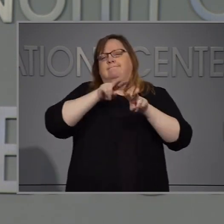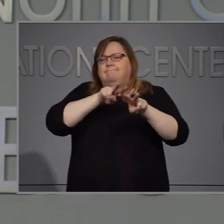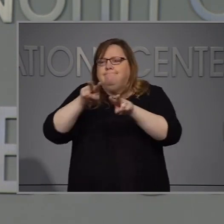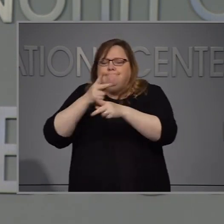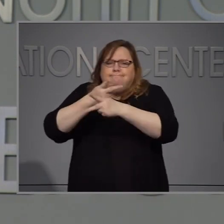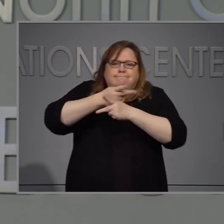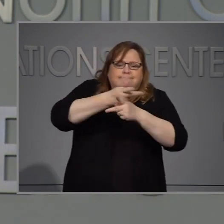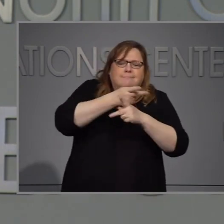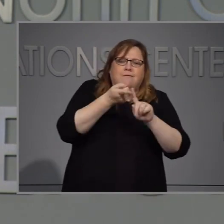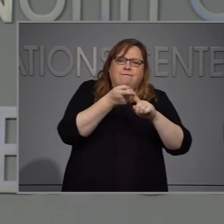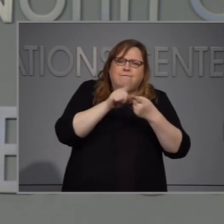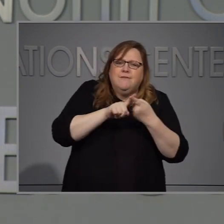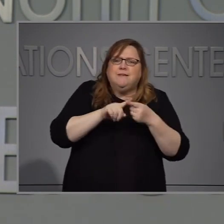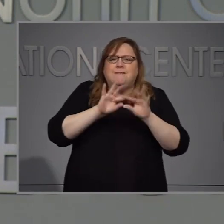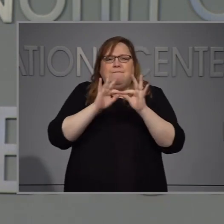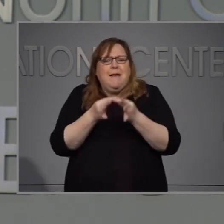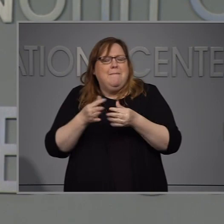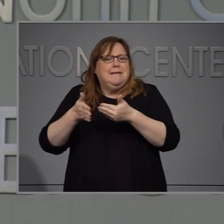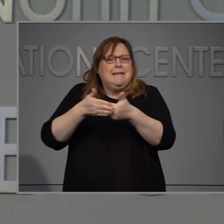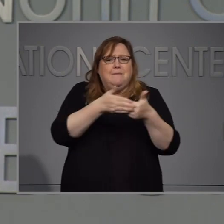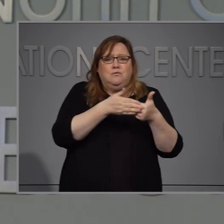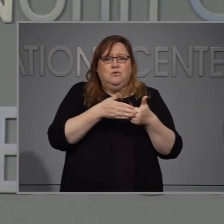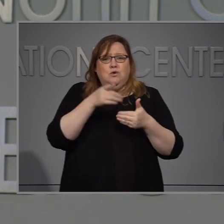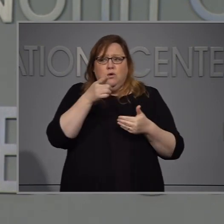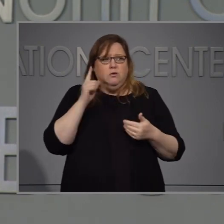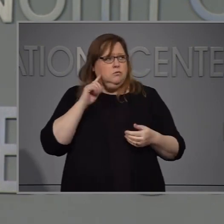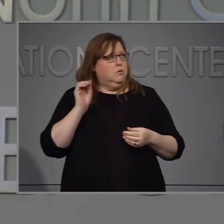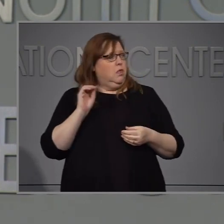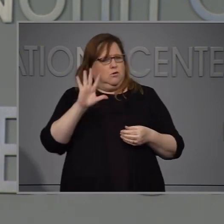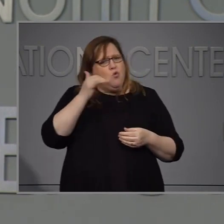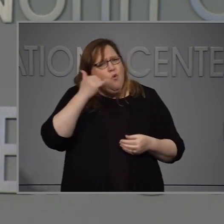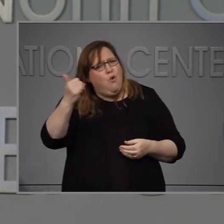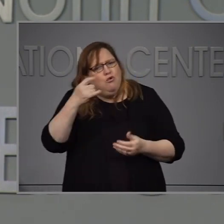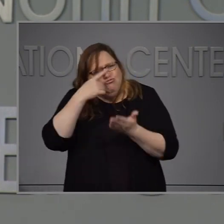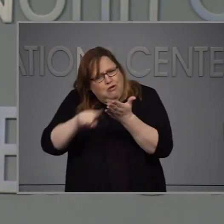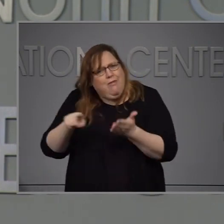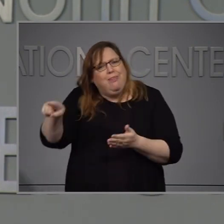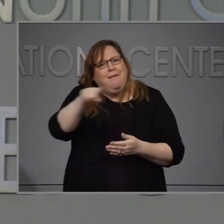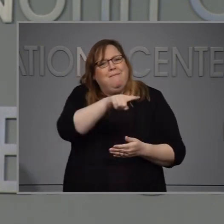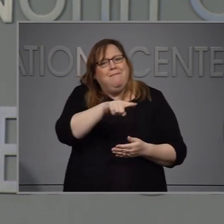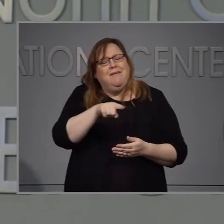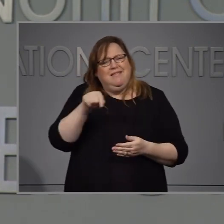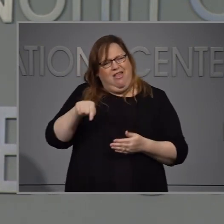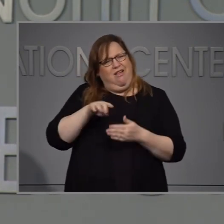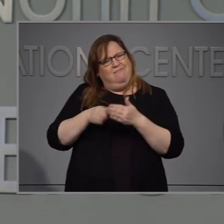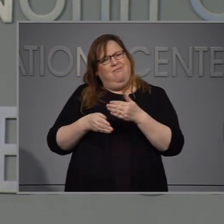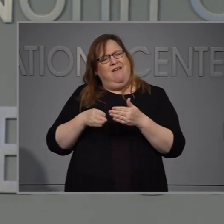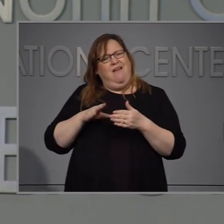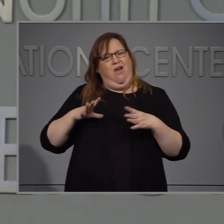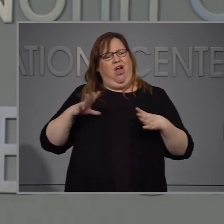familia, amigos y vecinos llame a sus seres queridos. Y también se que se lo van a agradecer